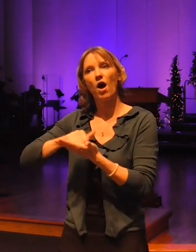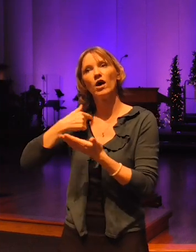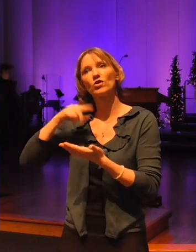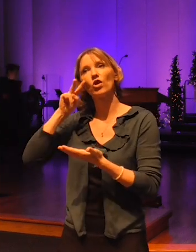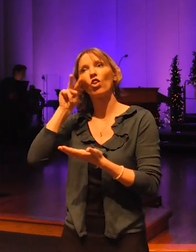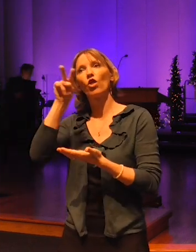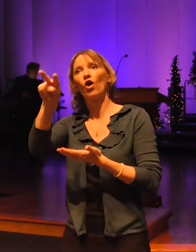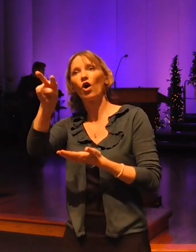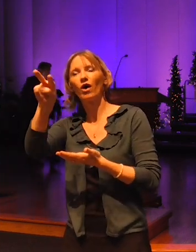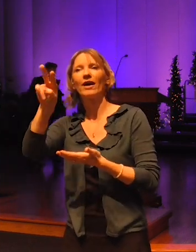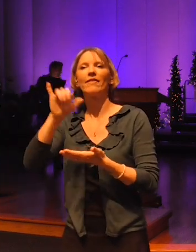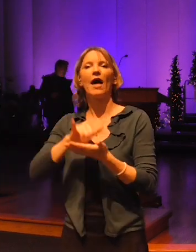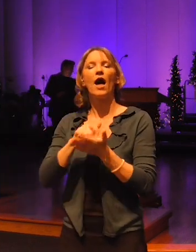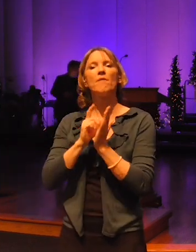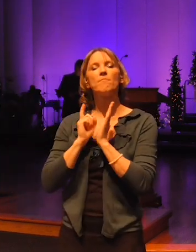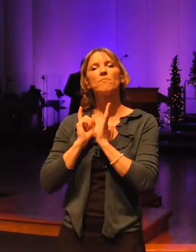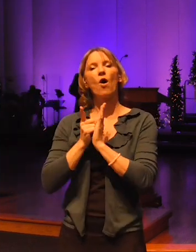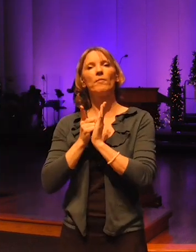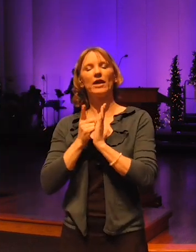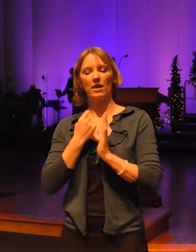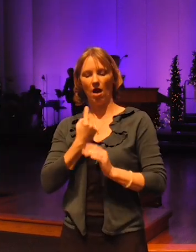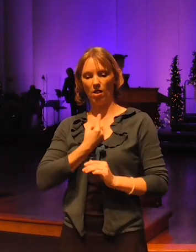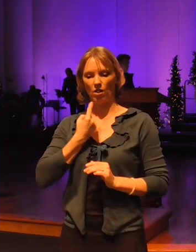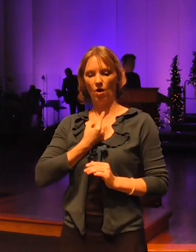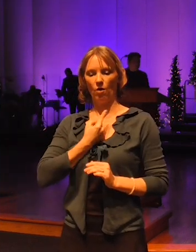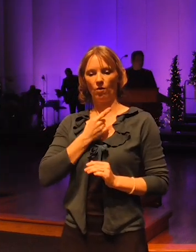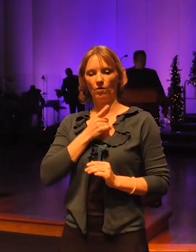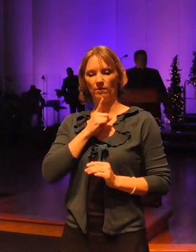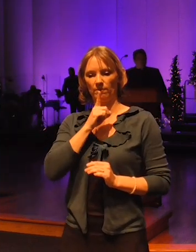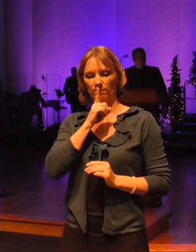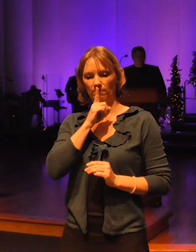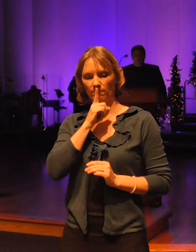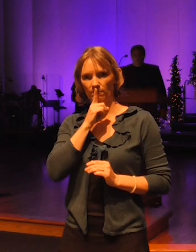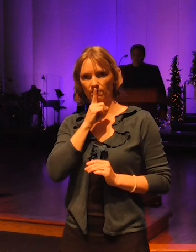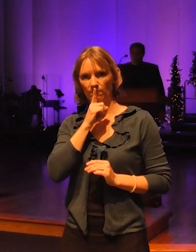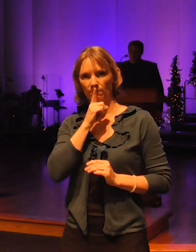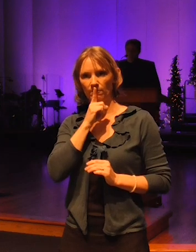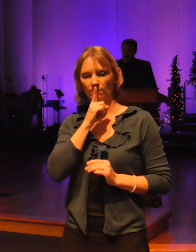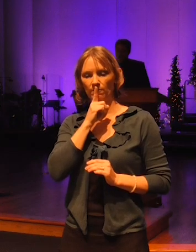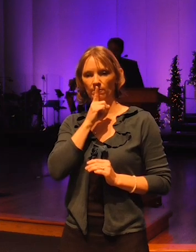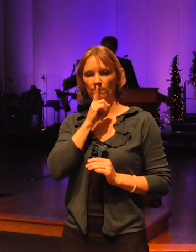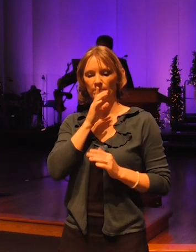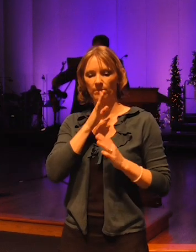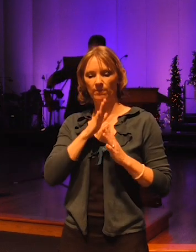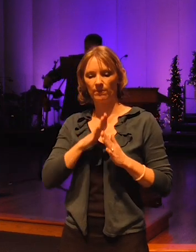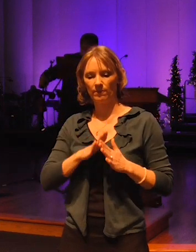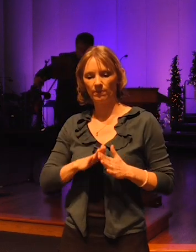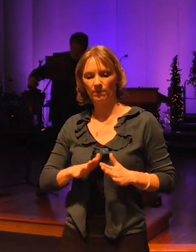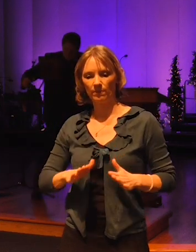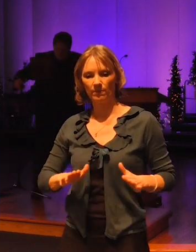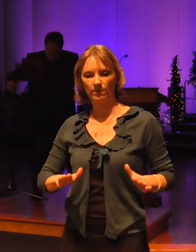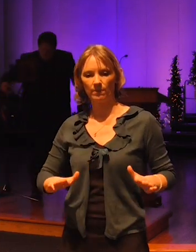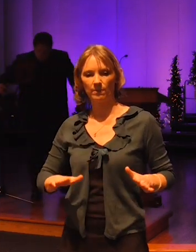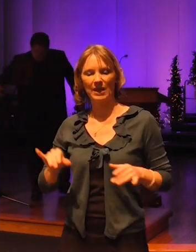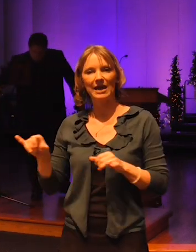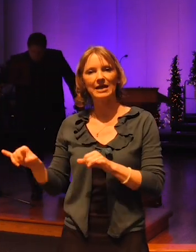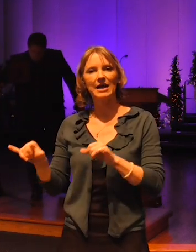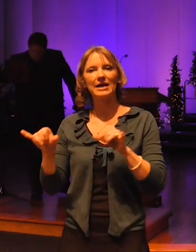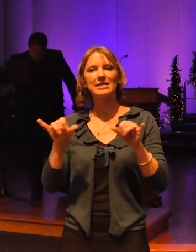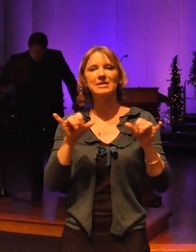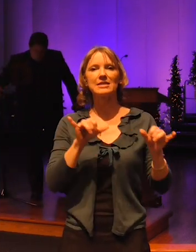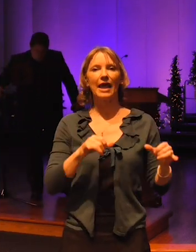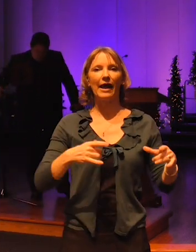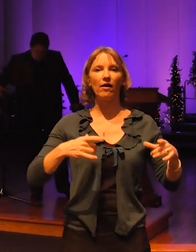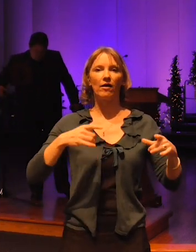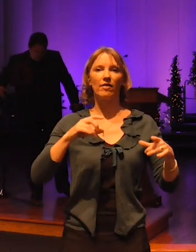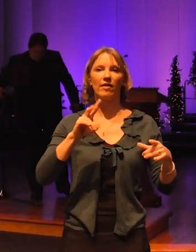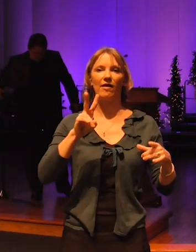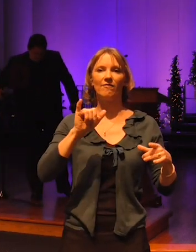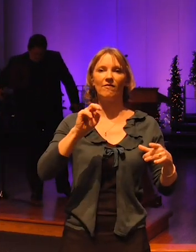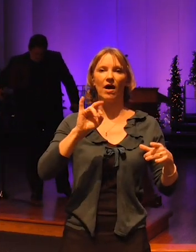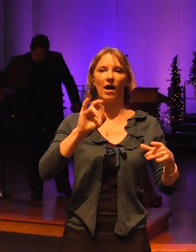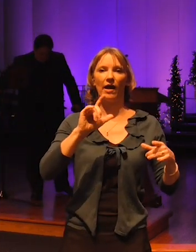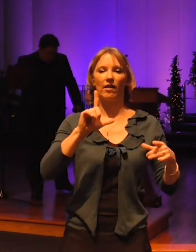de soledad que es como la aguja del disco entrando en el ritmo es como rebobinar la